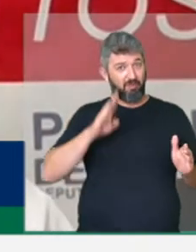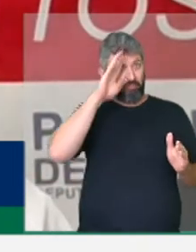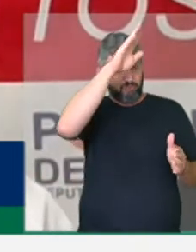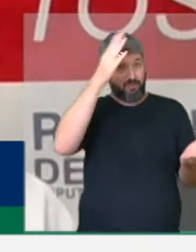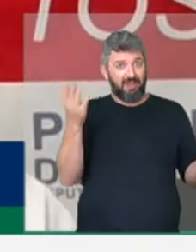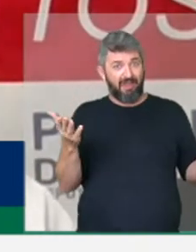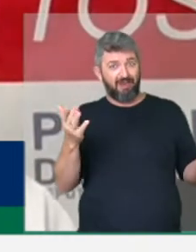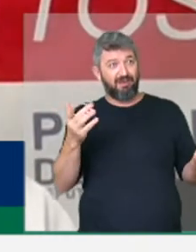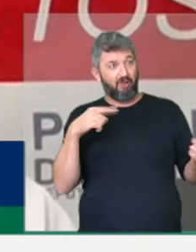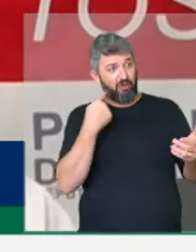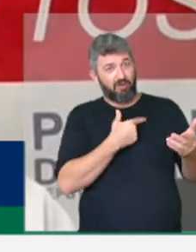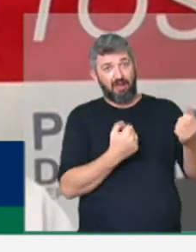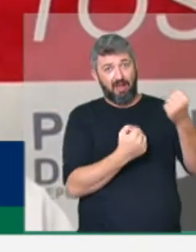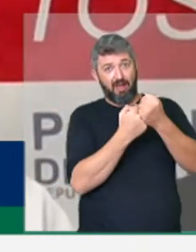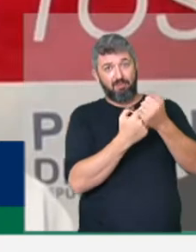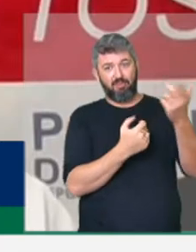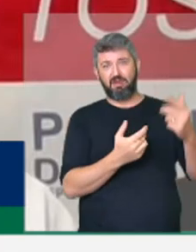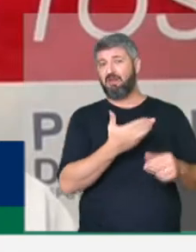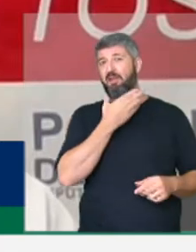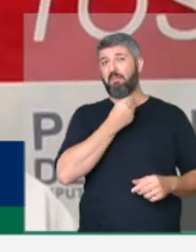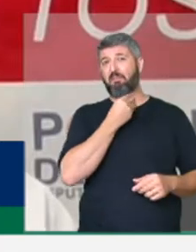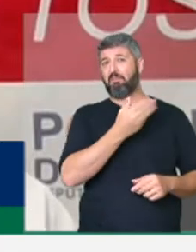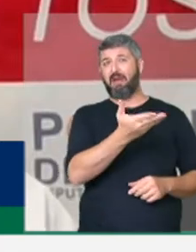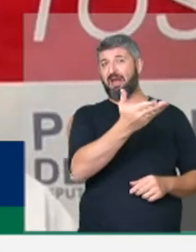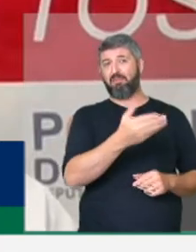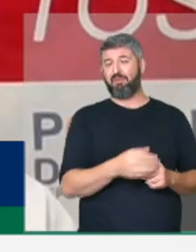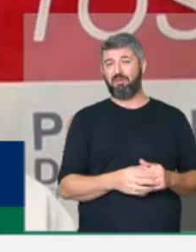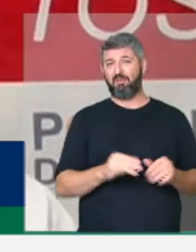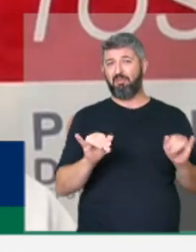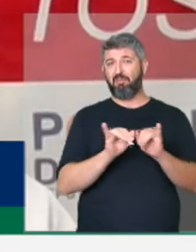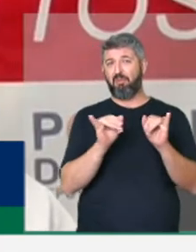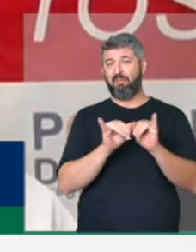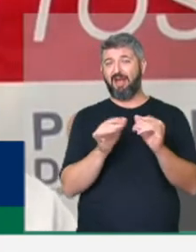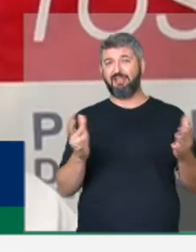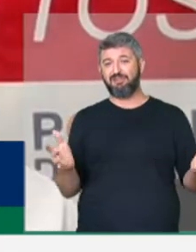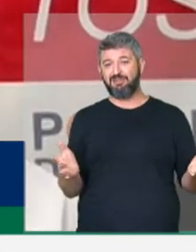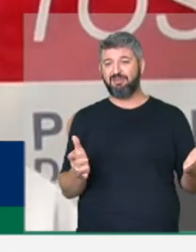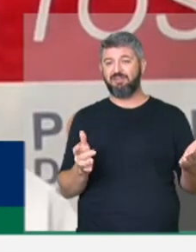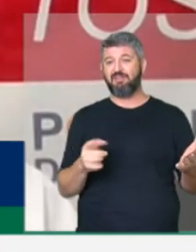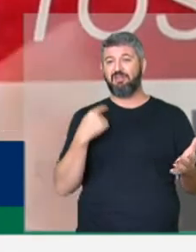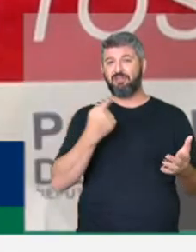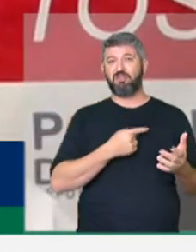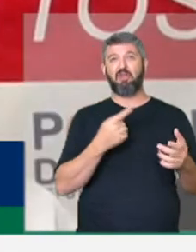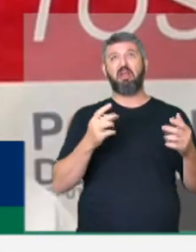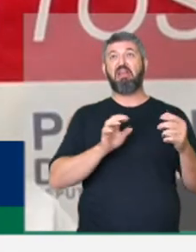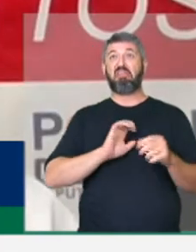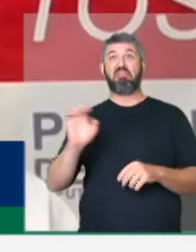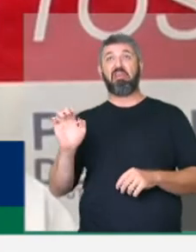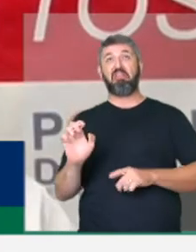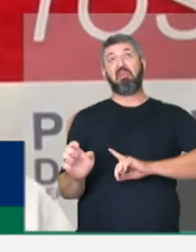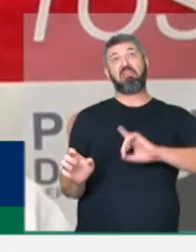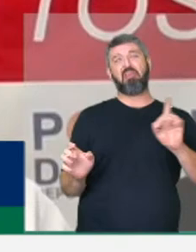DO NORTE, DO NORDESTE E DO CENTRO-OESTE. E DA PRESERVAÇÃO DO DINHEIRO PÚBLICO, NÓS QUEREMOS VOTAR A MEDIDA PROVISÓRIA DO